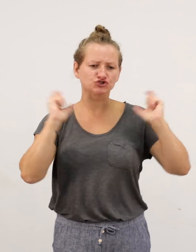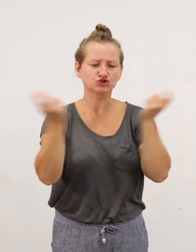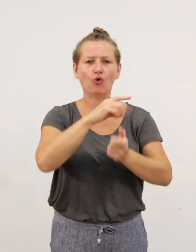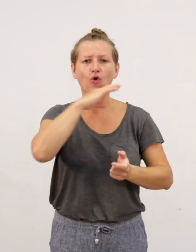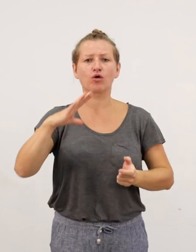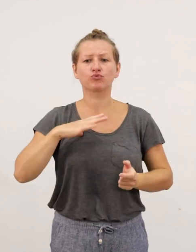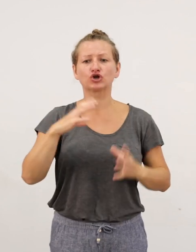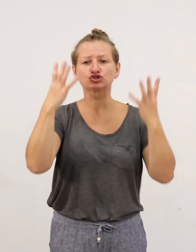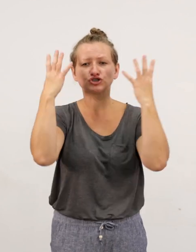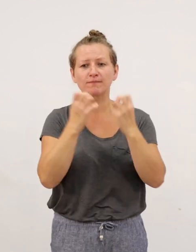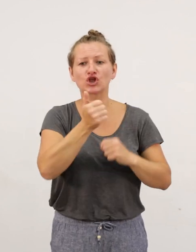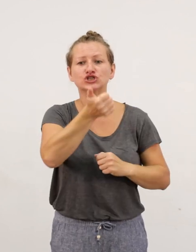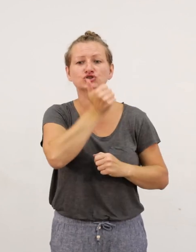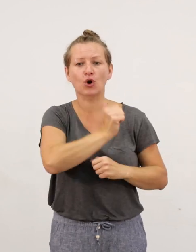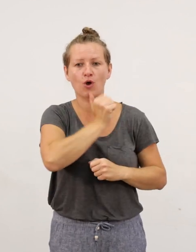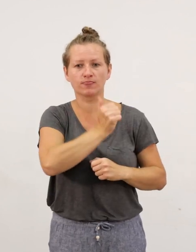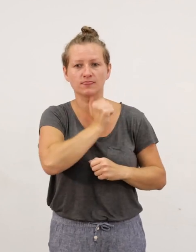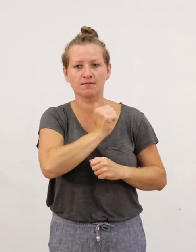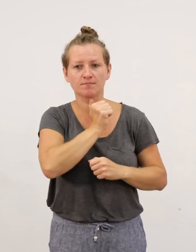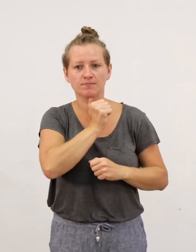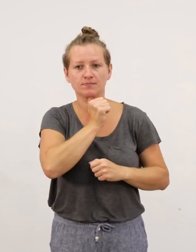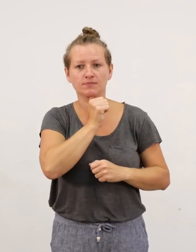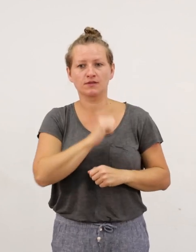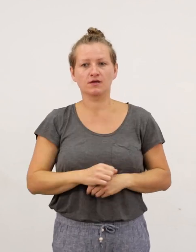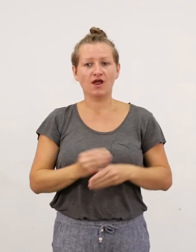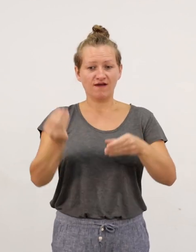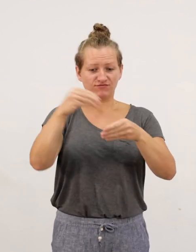W przedniej części kuchni w specjalnych